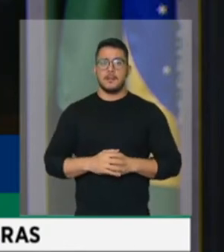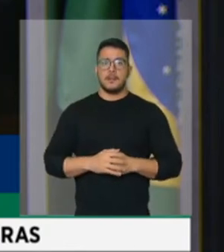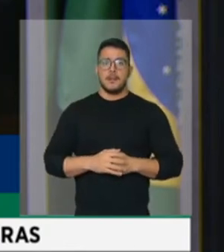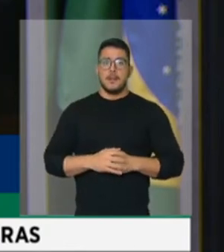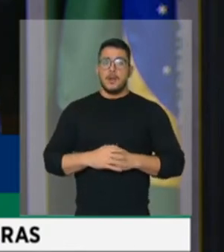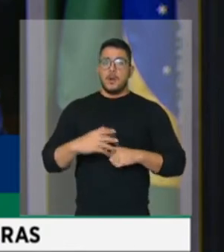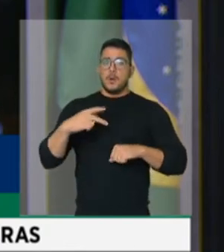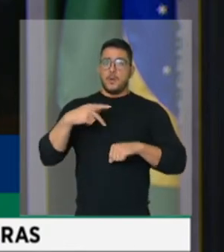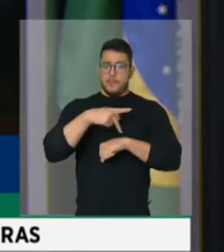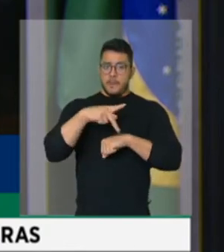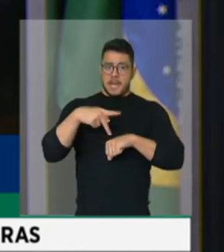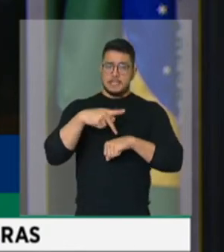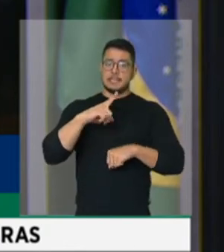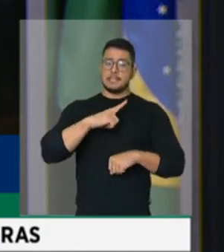COMPLETAMENTE DIFERENTES. TODO ATIVO DA EMPRESA CONTINUA